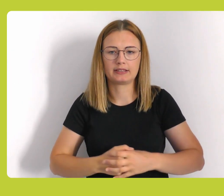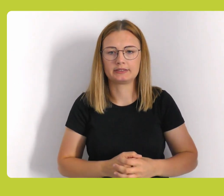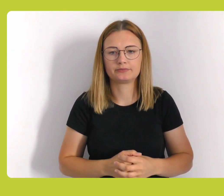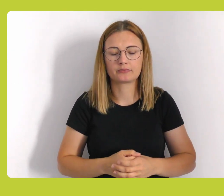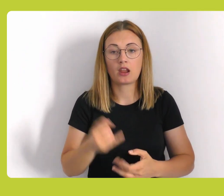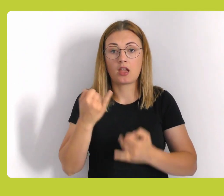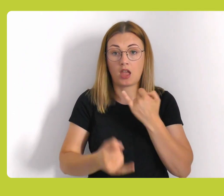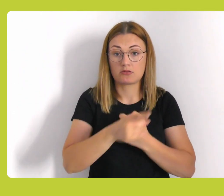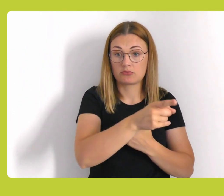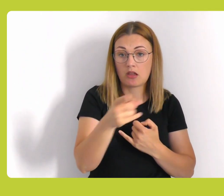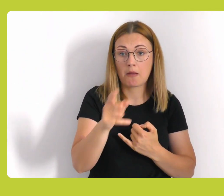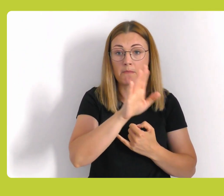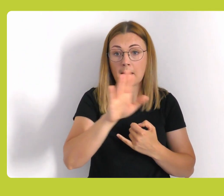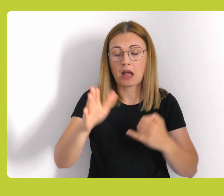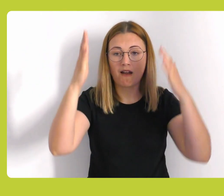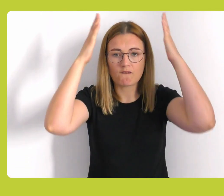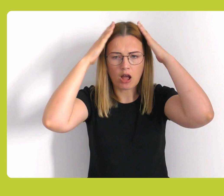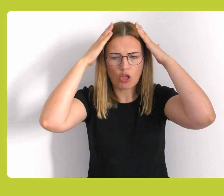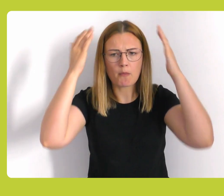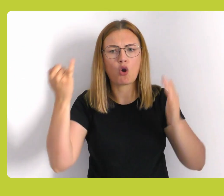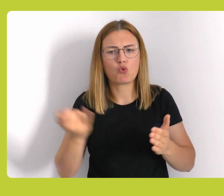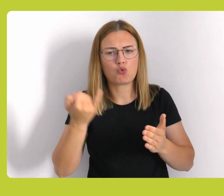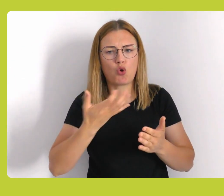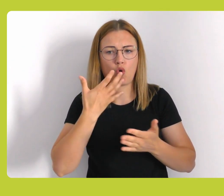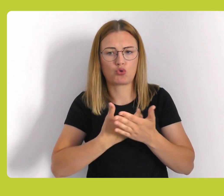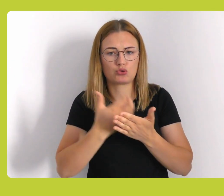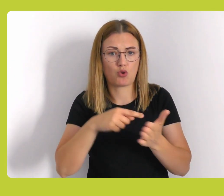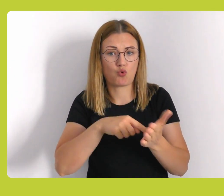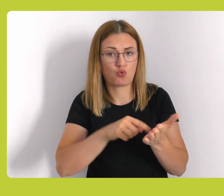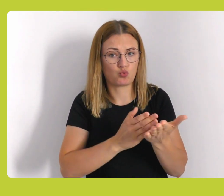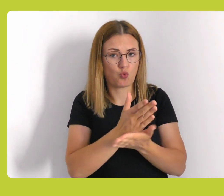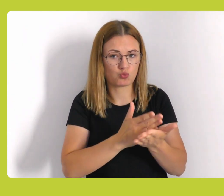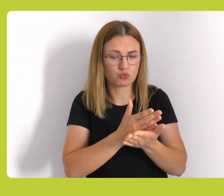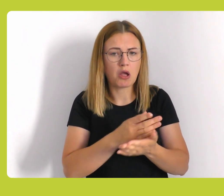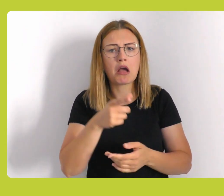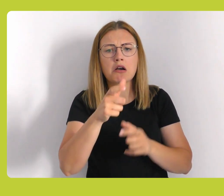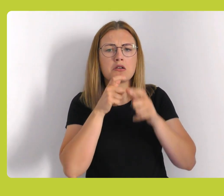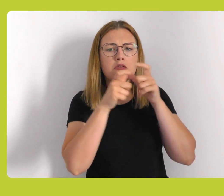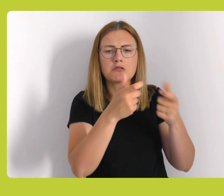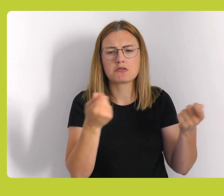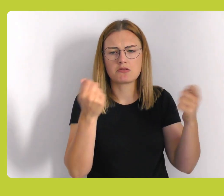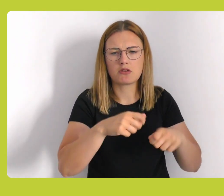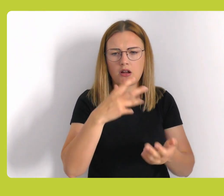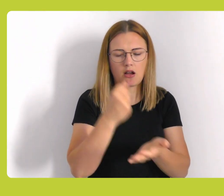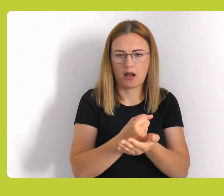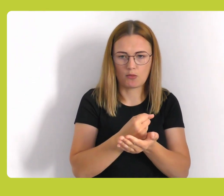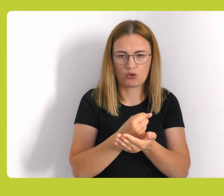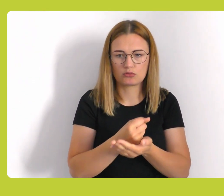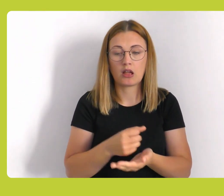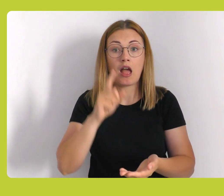Jeśli świadomie, często korzystasz z tych usług , nie musisz ich blokować.